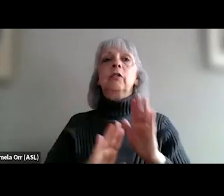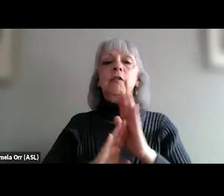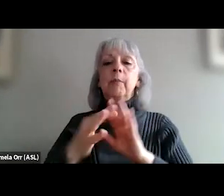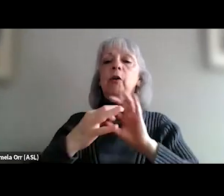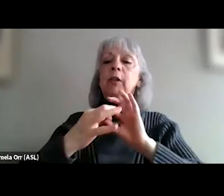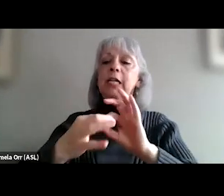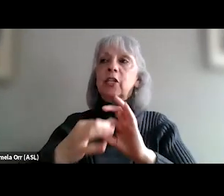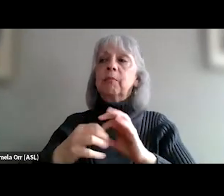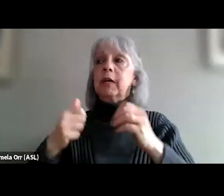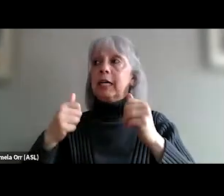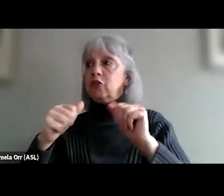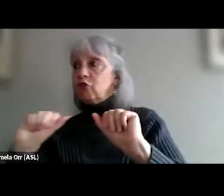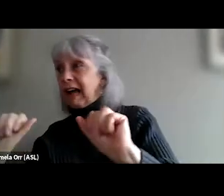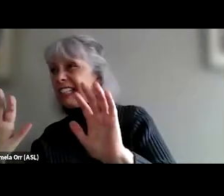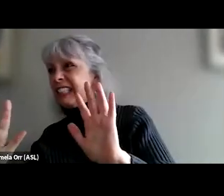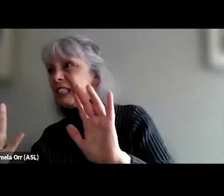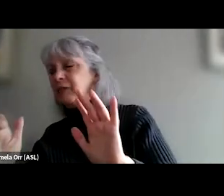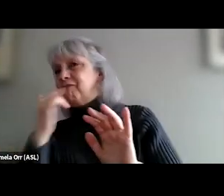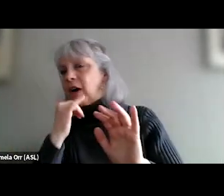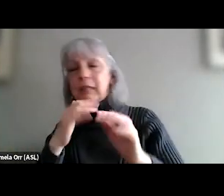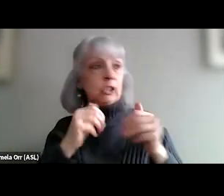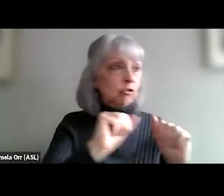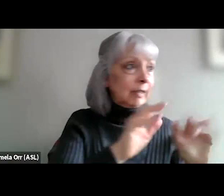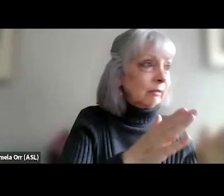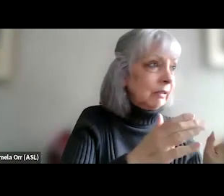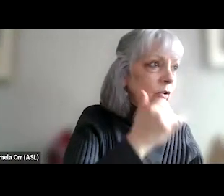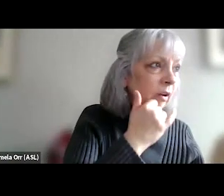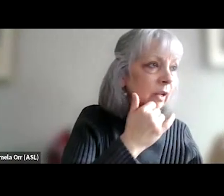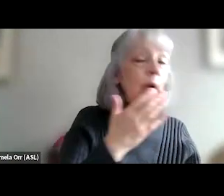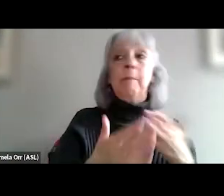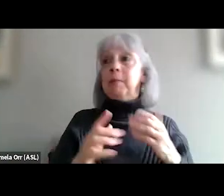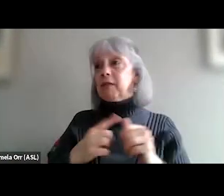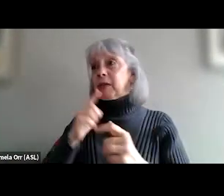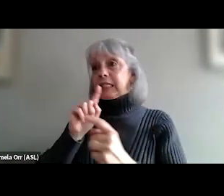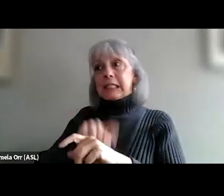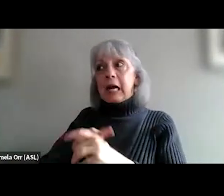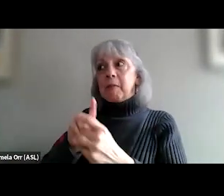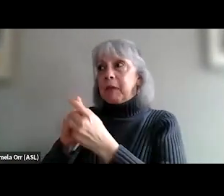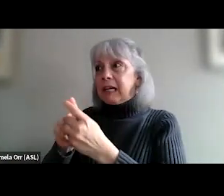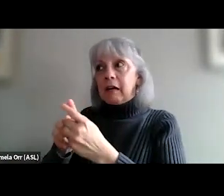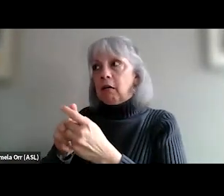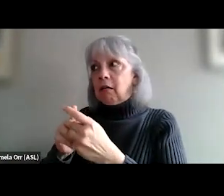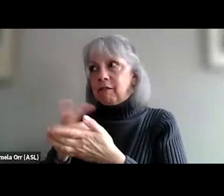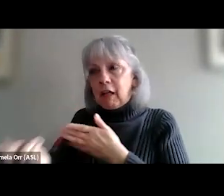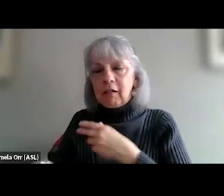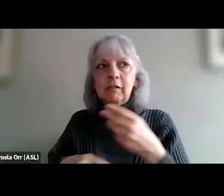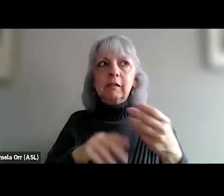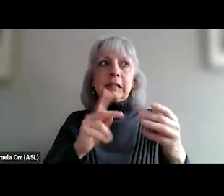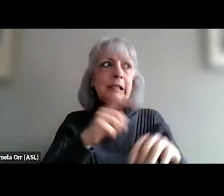Puede que no resulte como queríamos la primera vez, la segunda o la tercera.